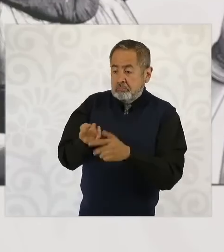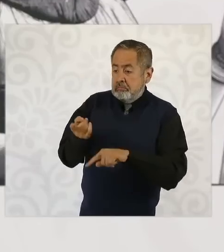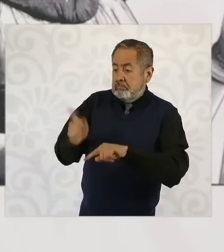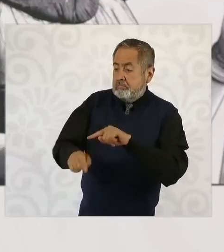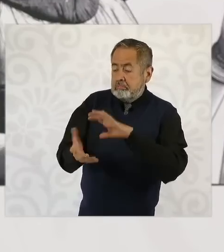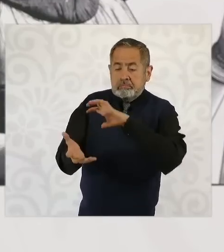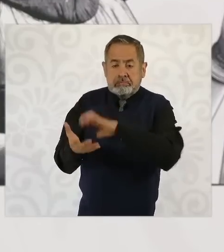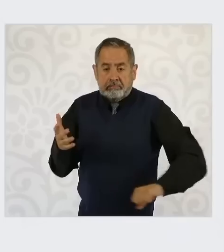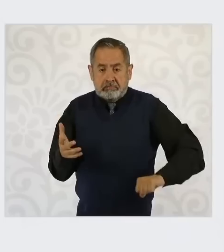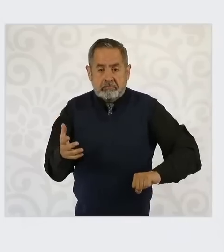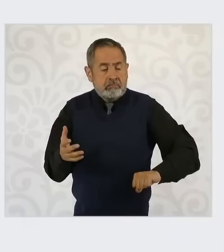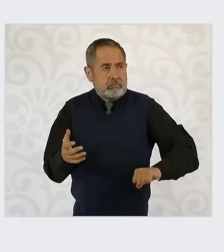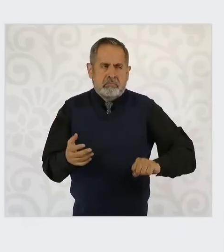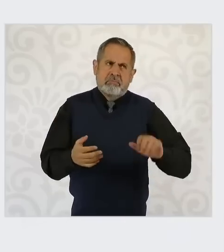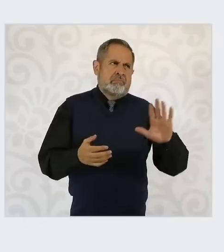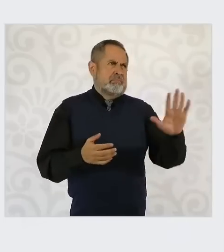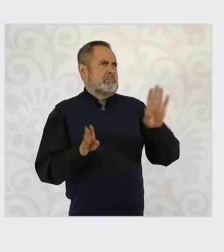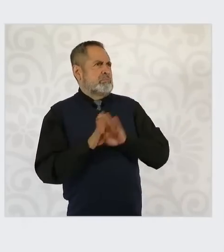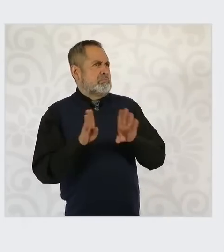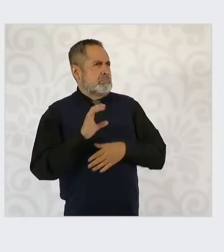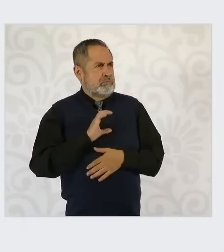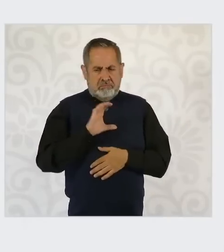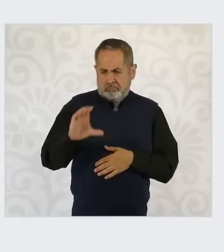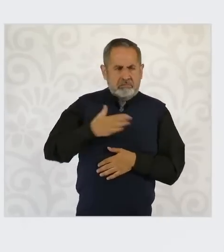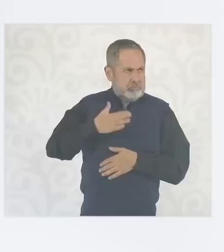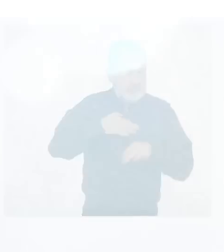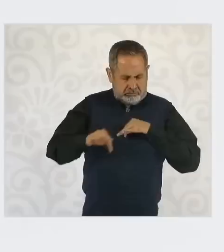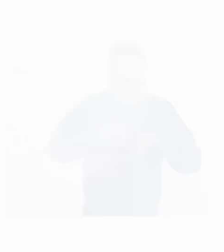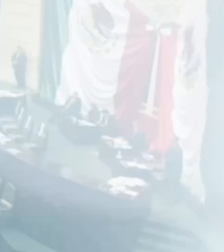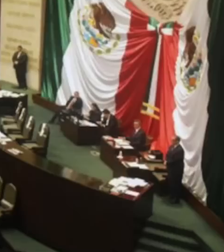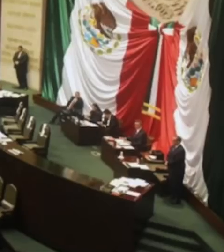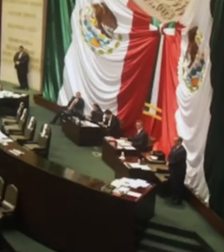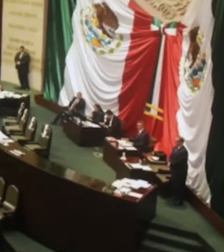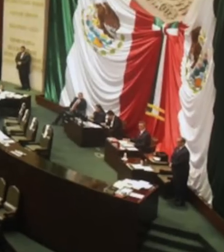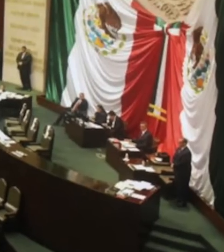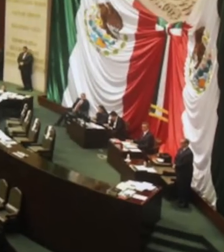opinión haciendo referencia al comunicado emitido por el Senado de la República en el que todos los